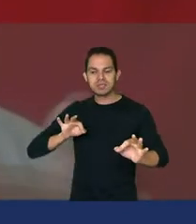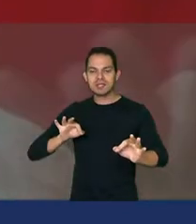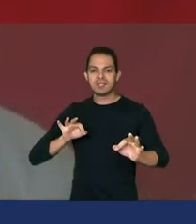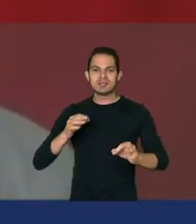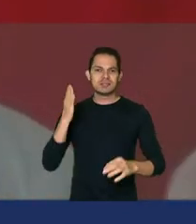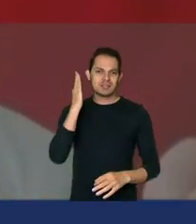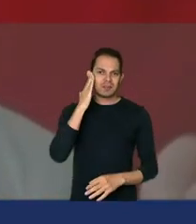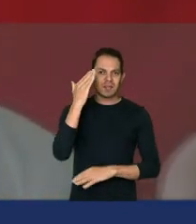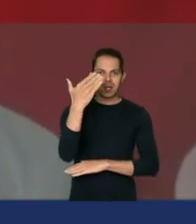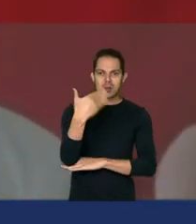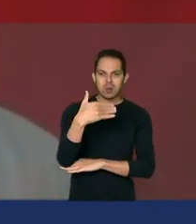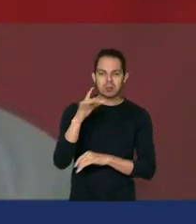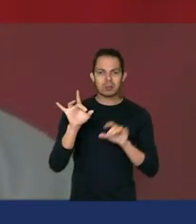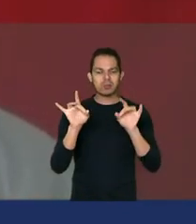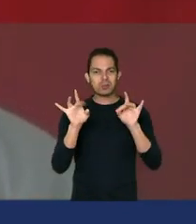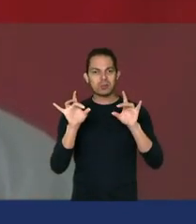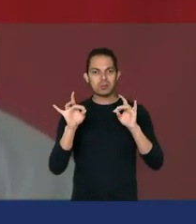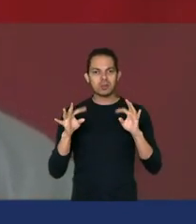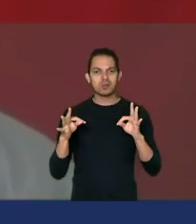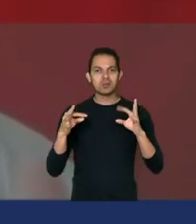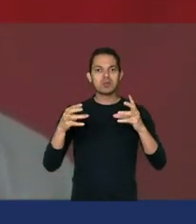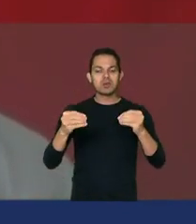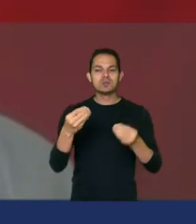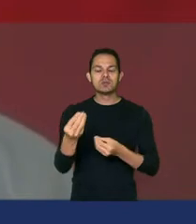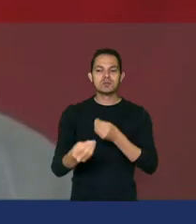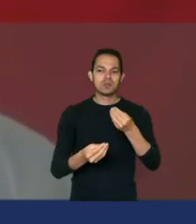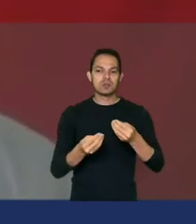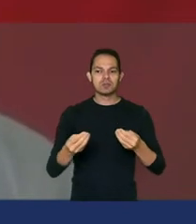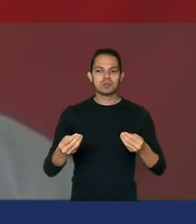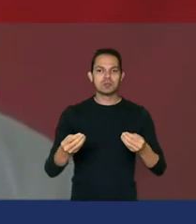TODOS NÓS SABEMOS QUE RESORTS, GRANDES EMPREENDIMENTOS ESTÃO EXATAMENTE NAS PARTES